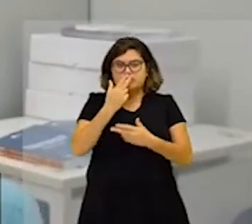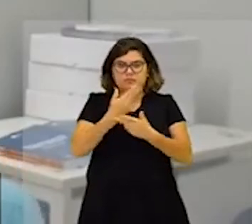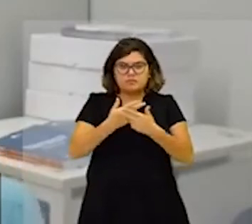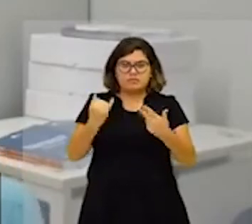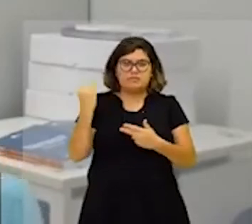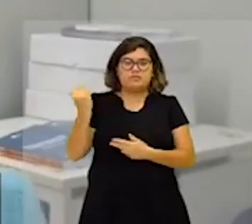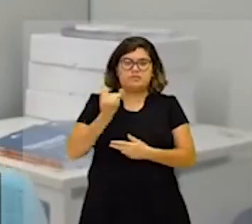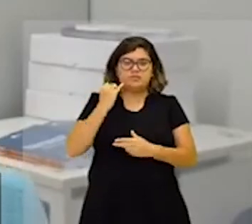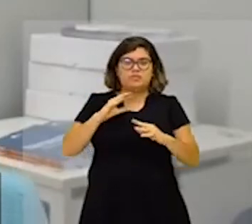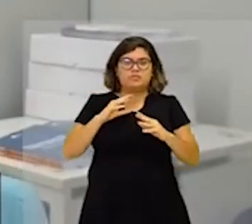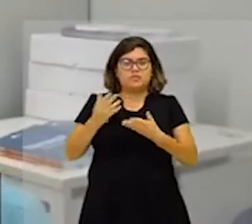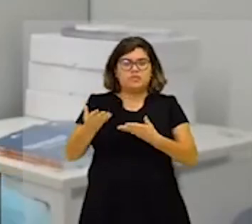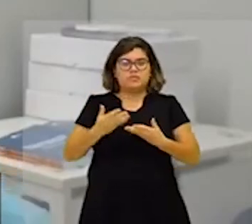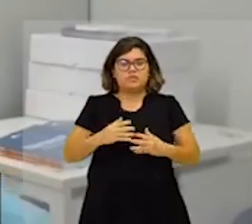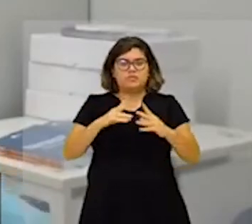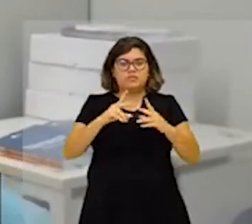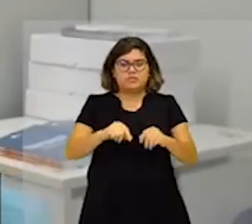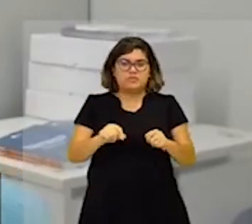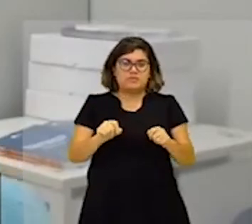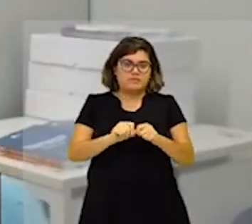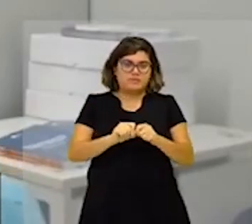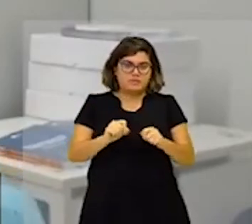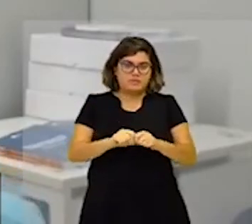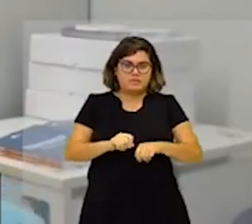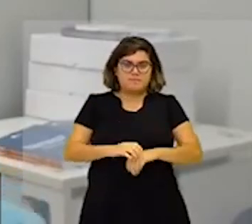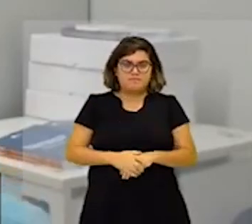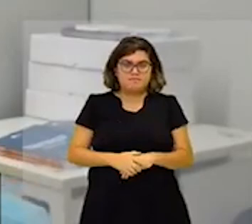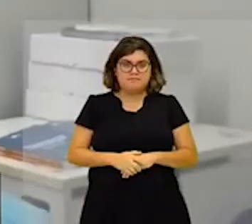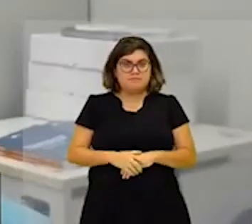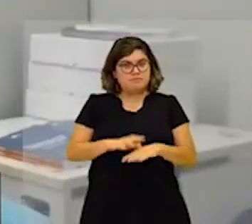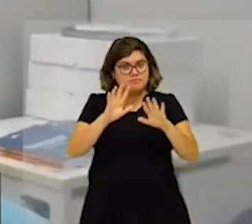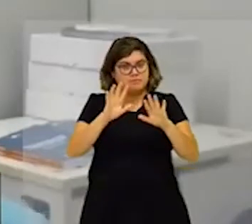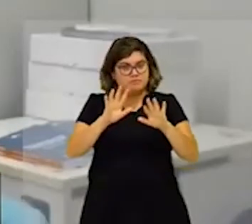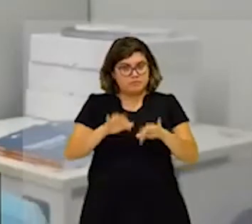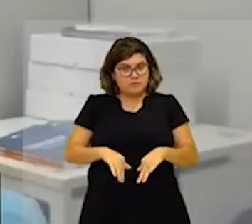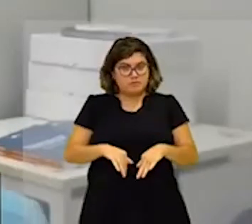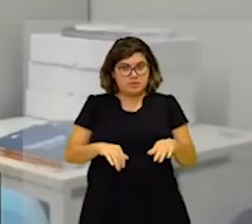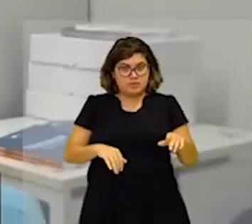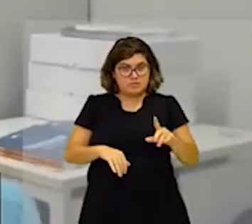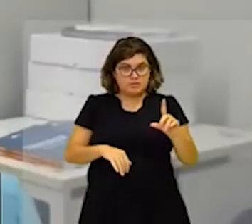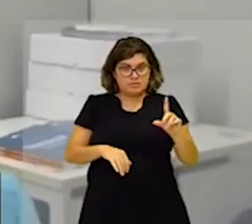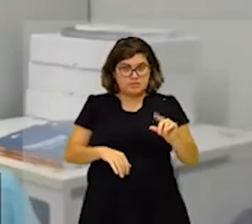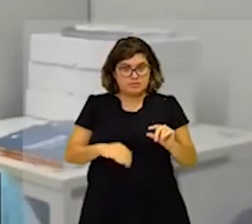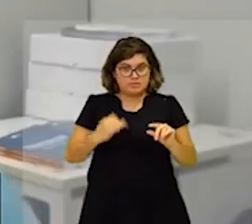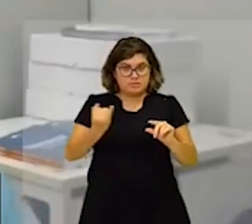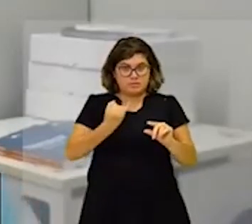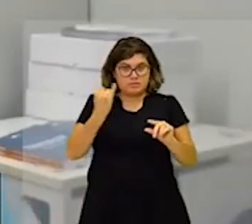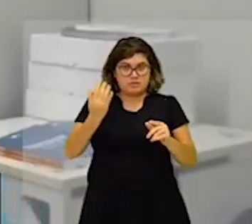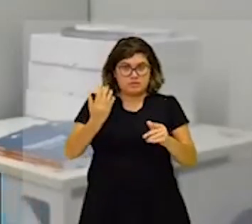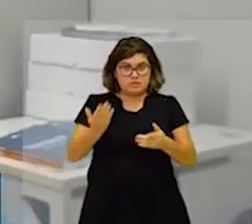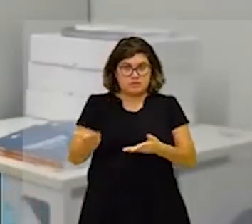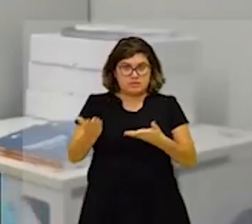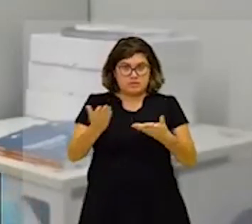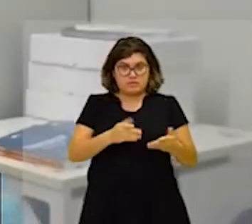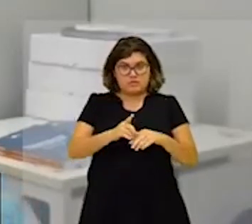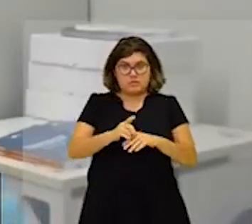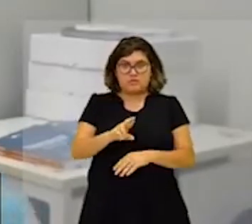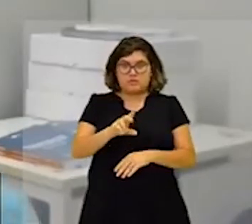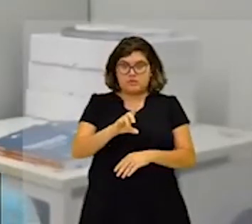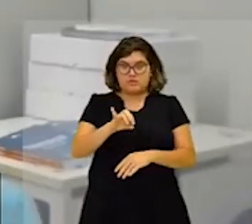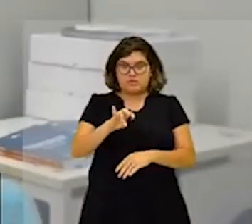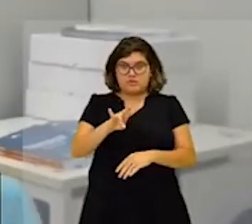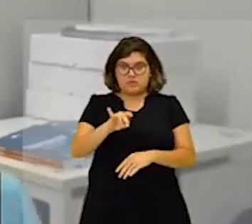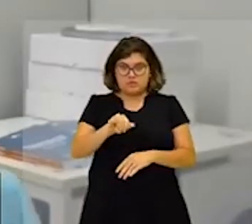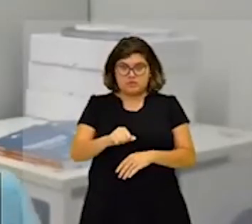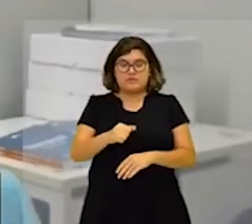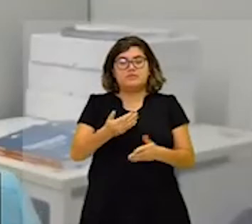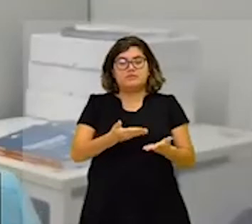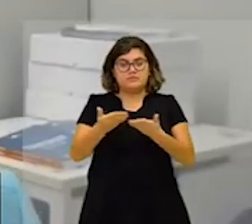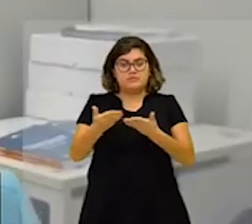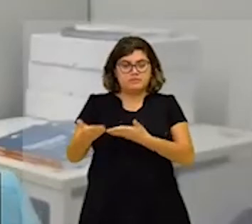tá fazendo e por fim não menos importante eu passo a palavra para a a cada professora E aí